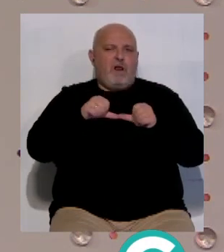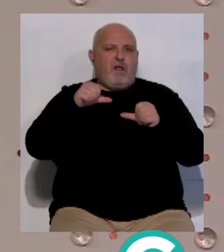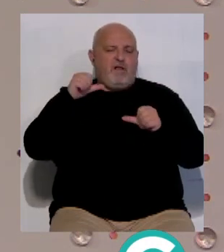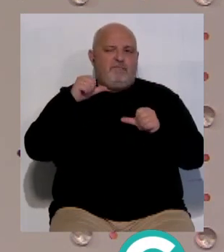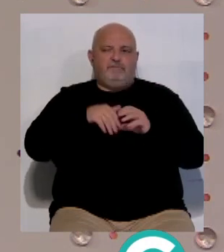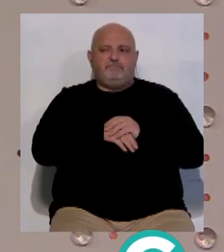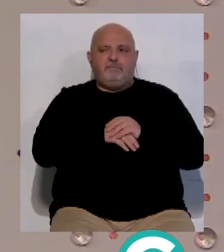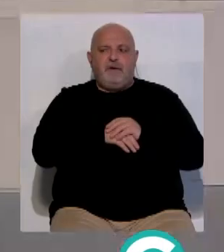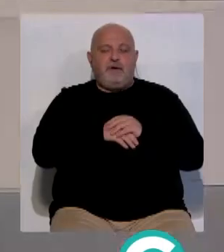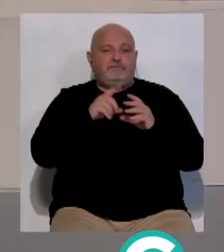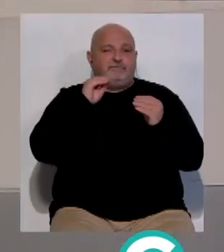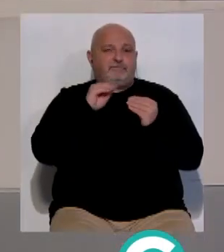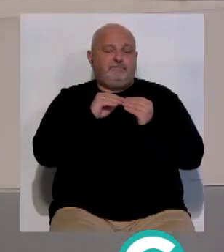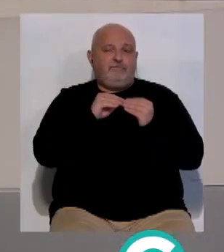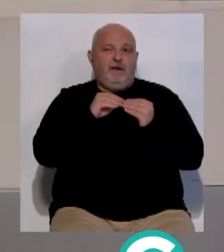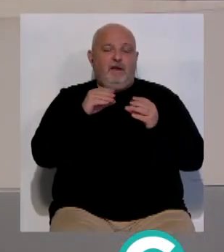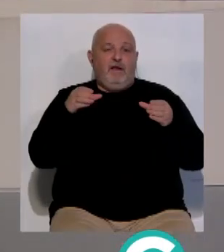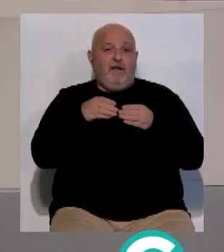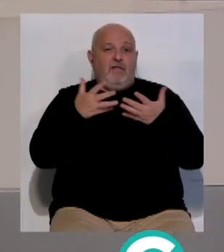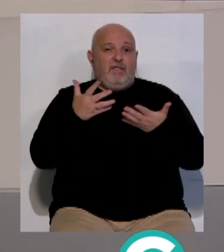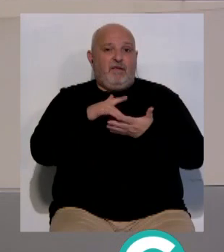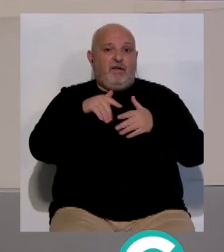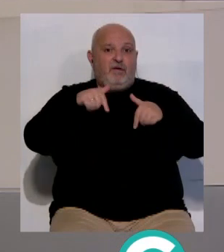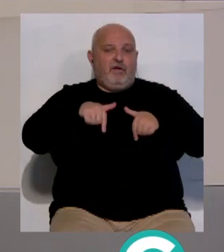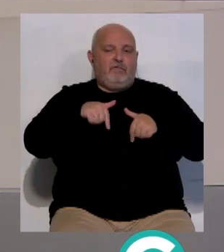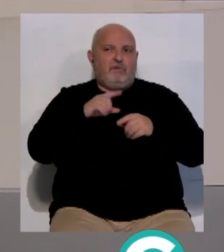pero coincidirá conmigo en que esta plantilla a día de hoy está convencida de que le puede ganar